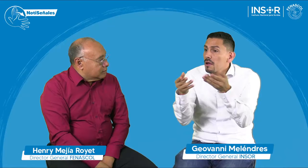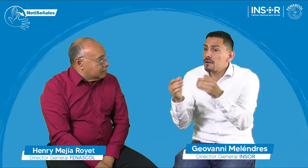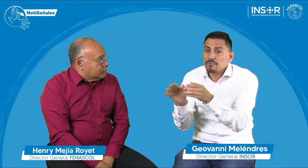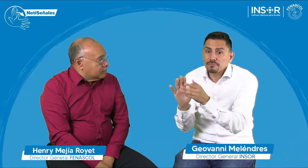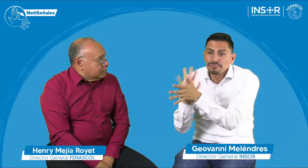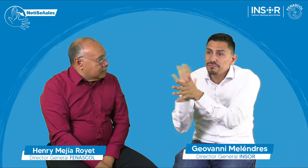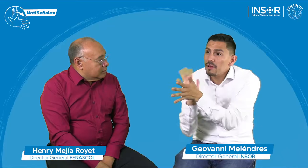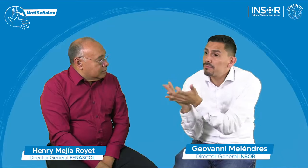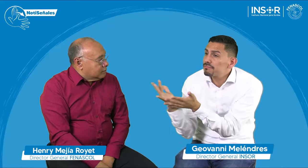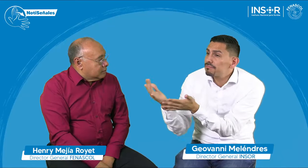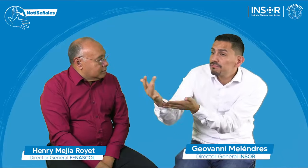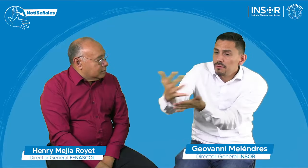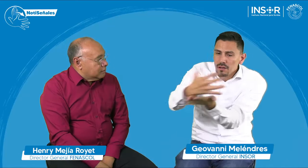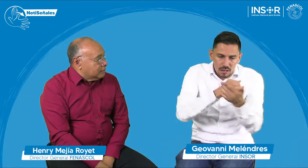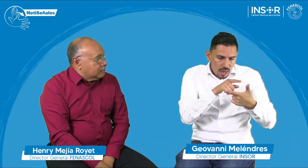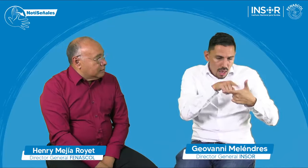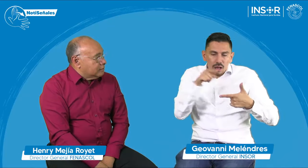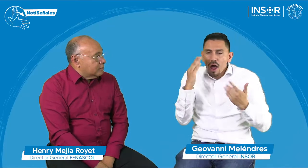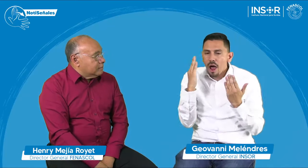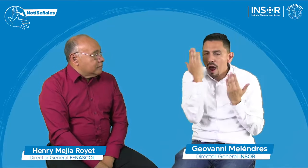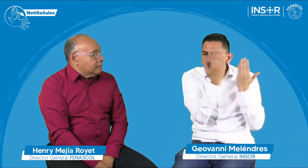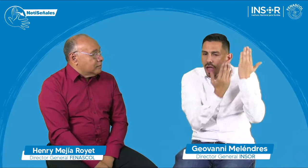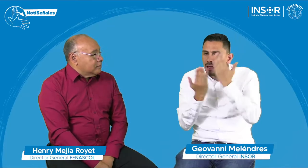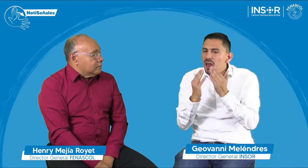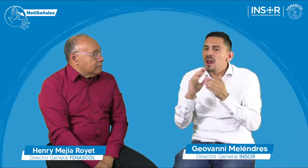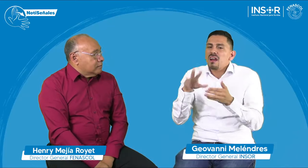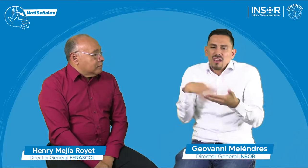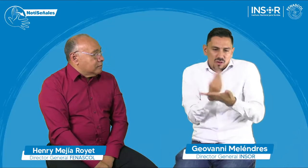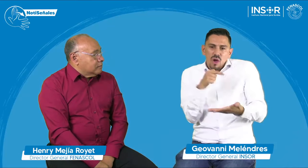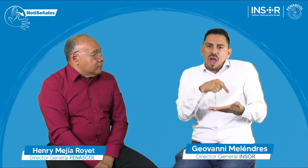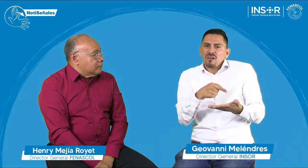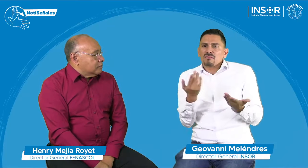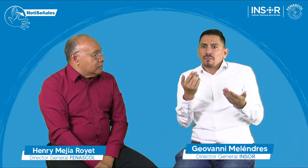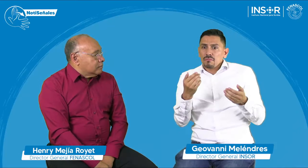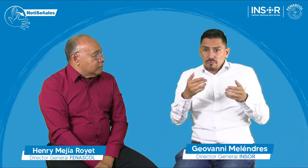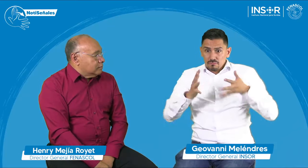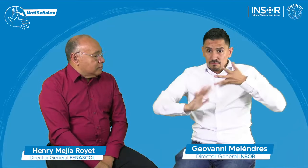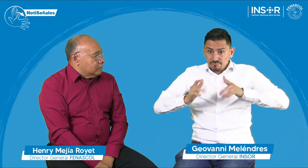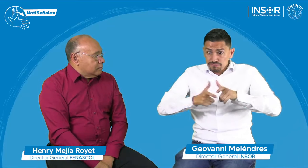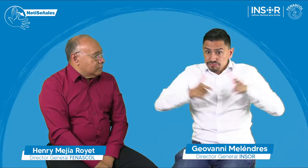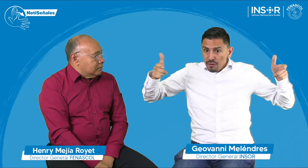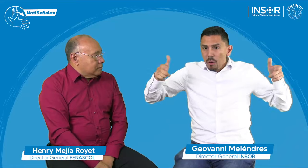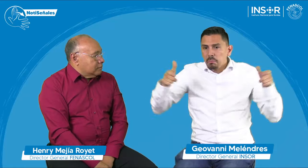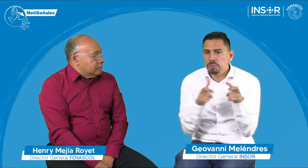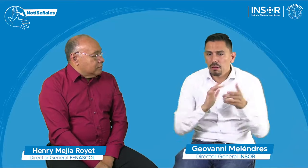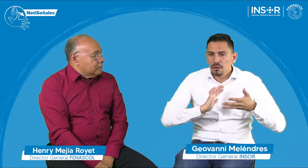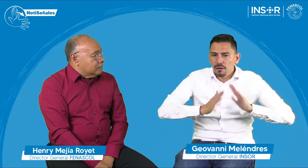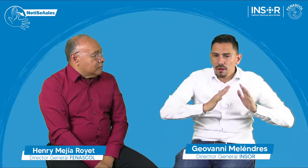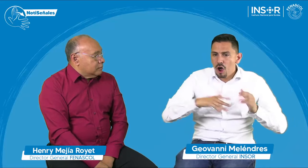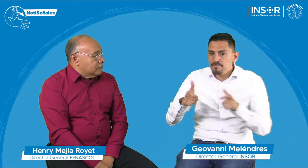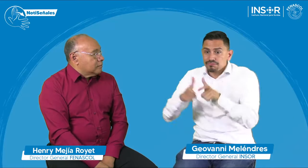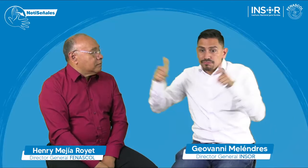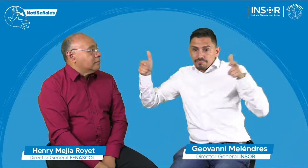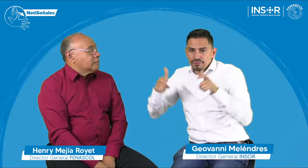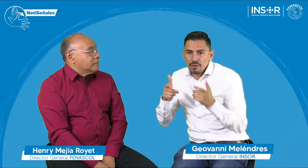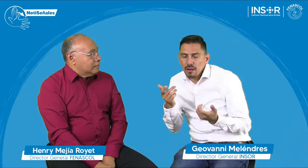sobre lo que queríamos hacer respecto a esta encuesta al ¿Para qué es esta información?